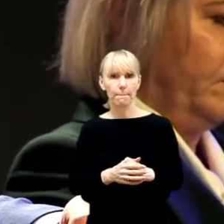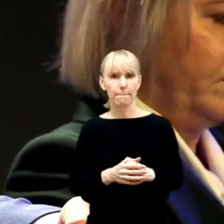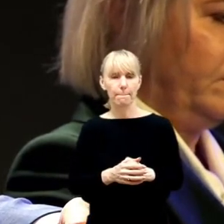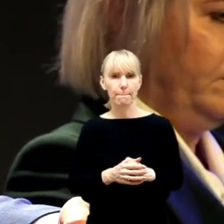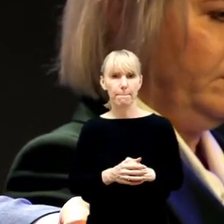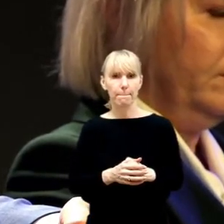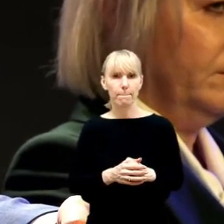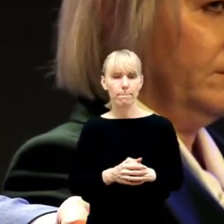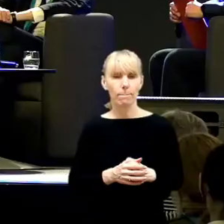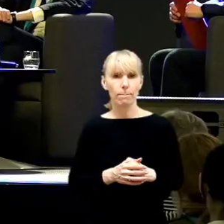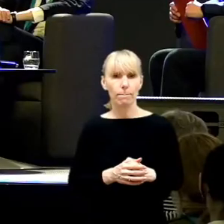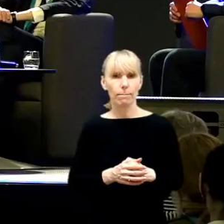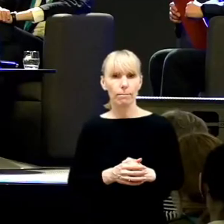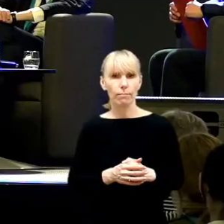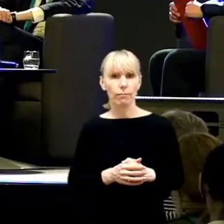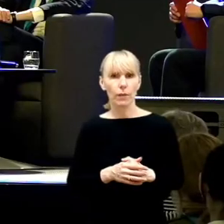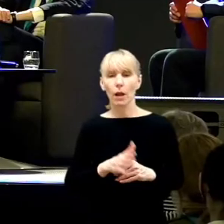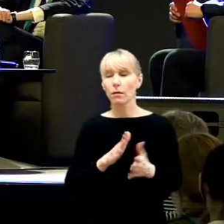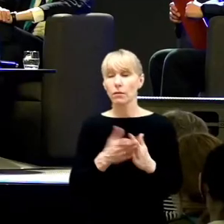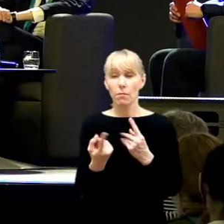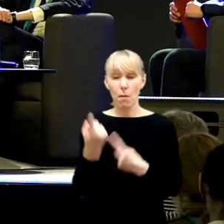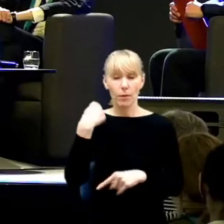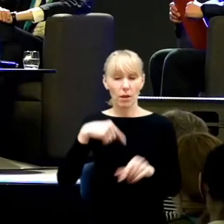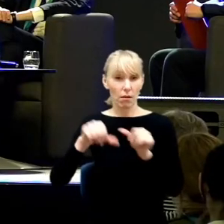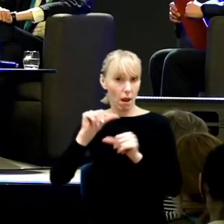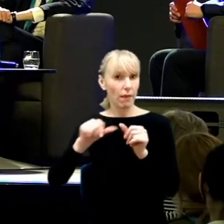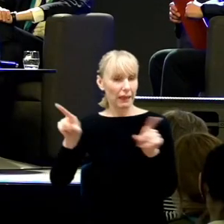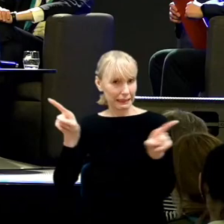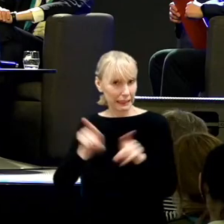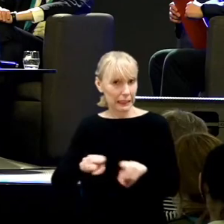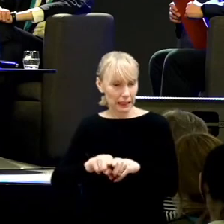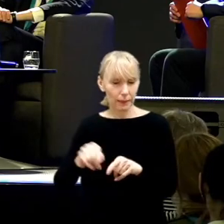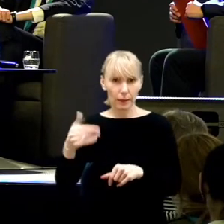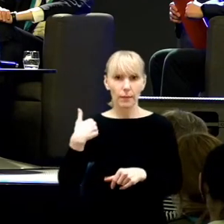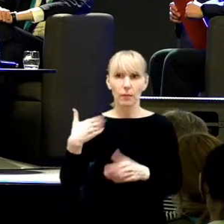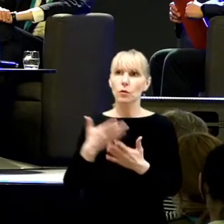dzisiaj to się już tego nie ma, żeby partycypantem mogły być firmy.